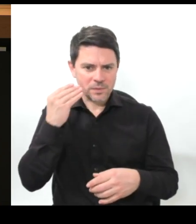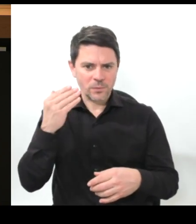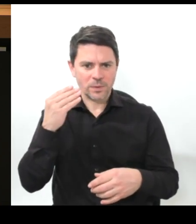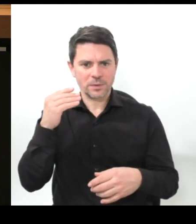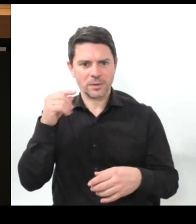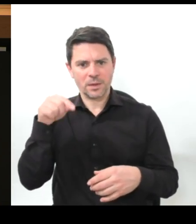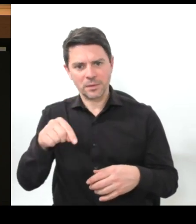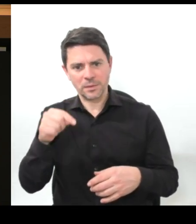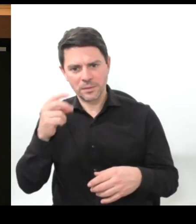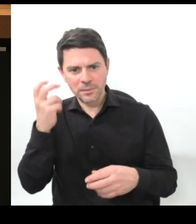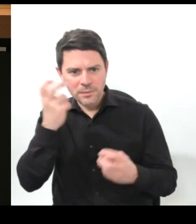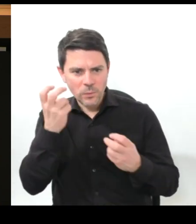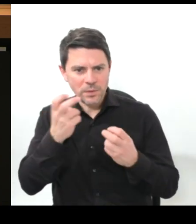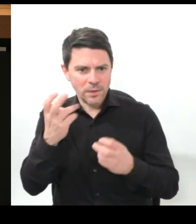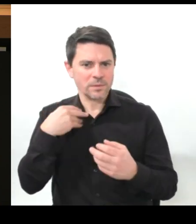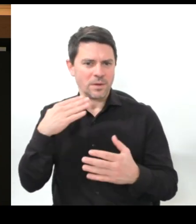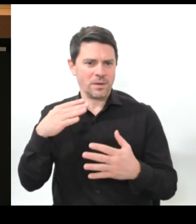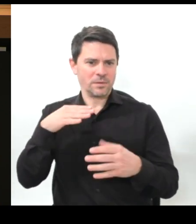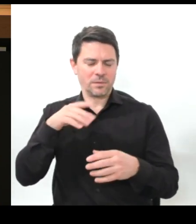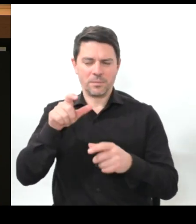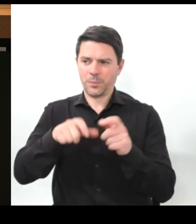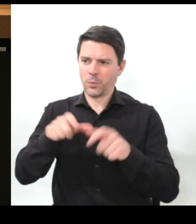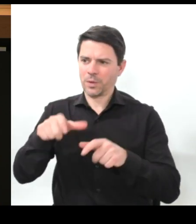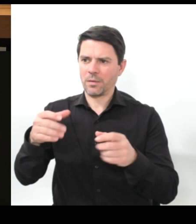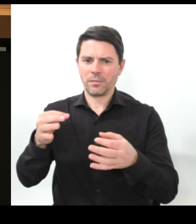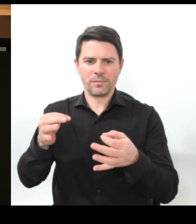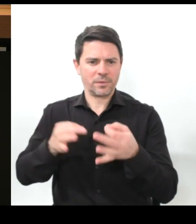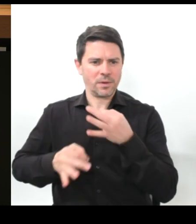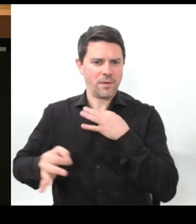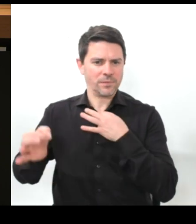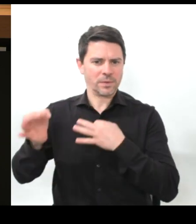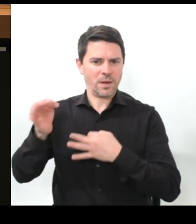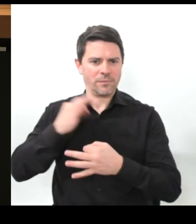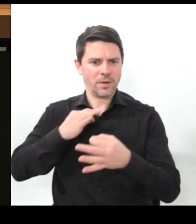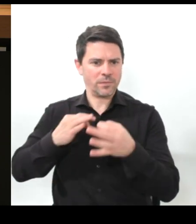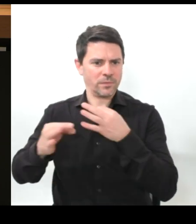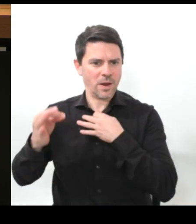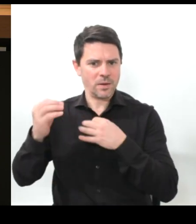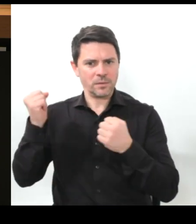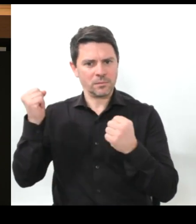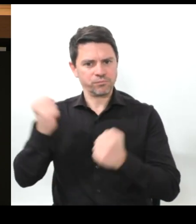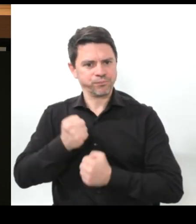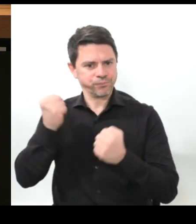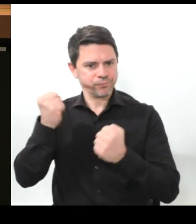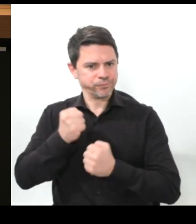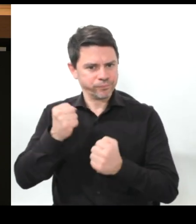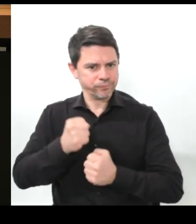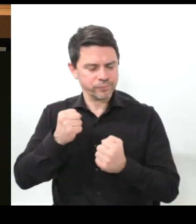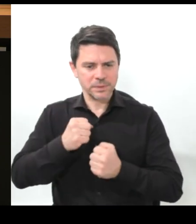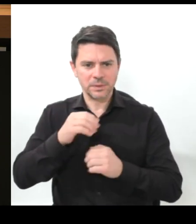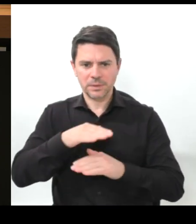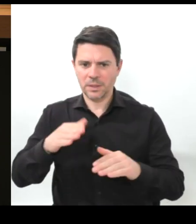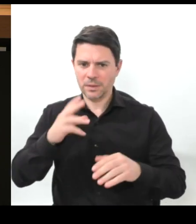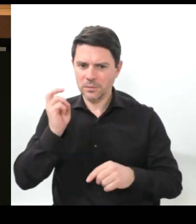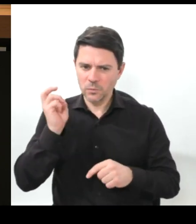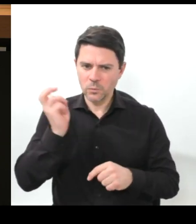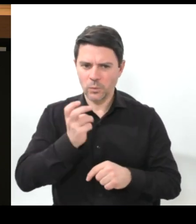Wir sind bei 0,6 % angekommen. Für die SPD ist das selbstverständlich. Die SPD